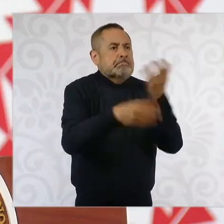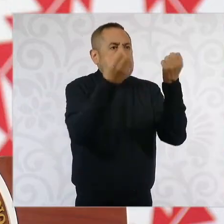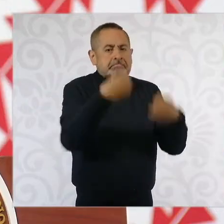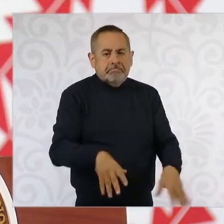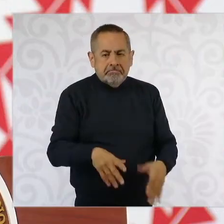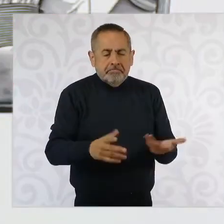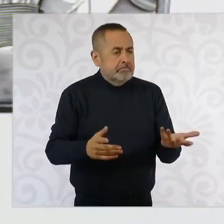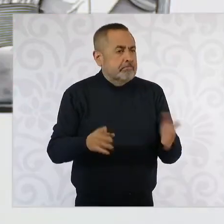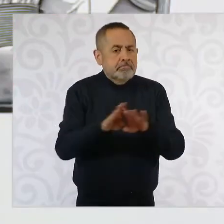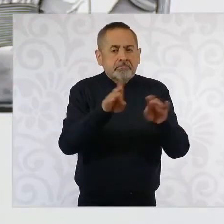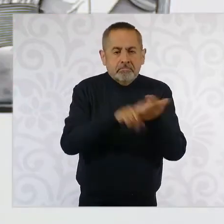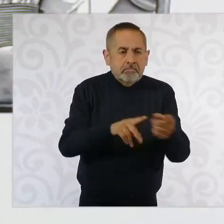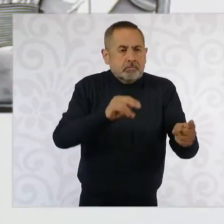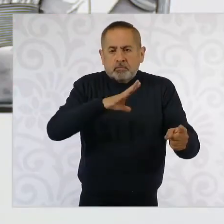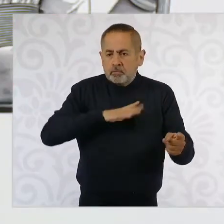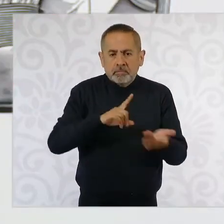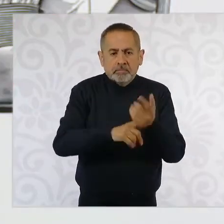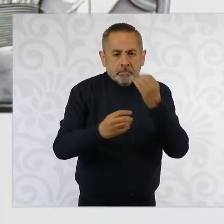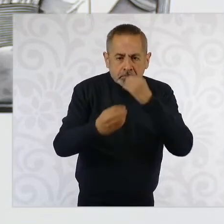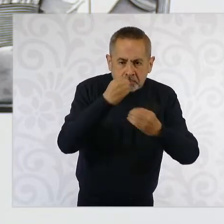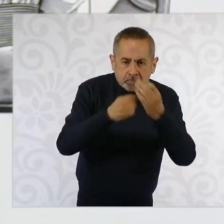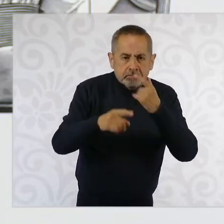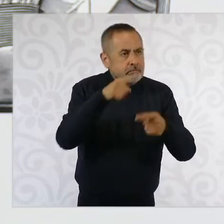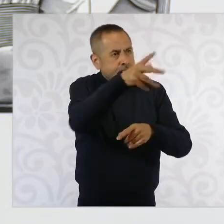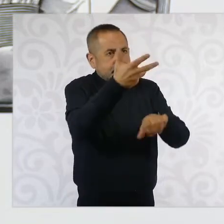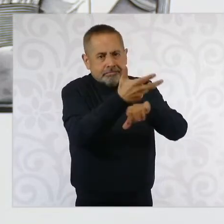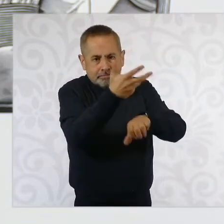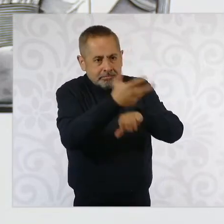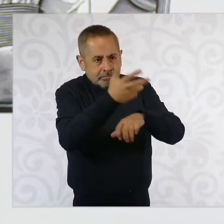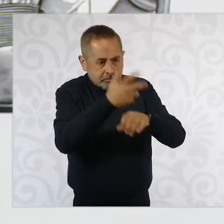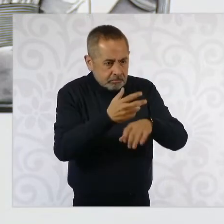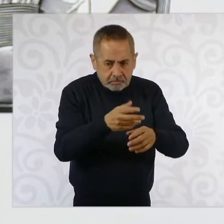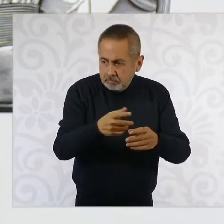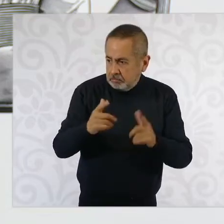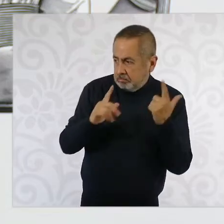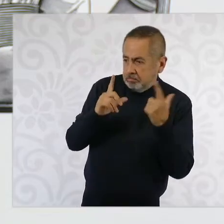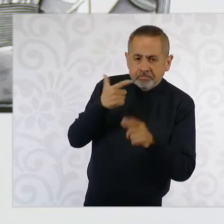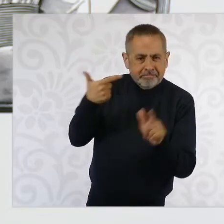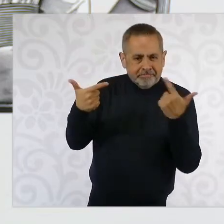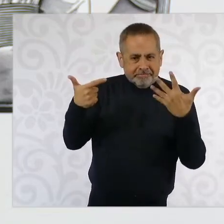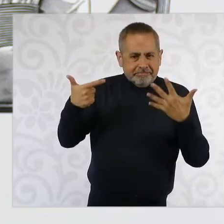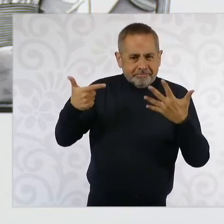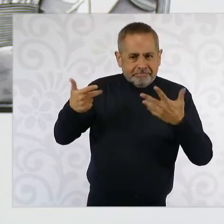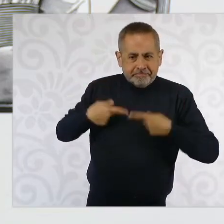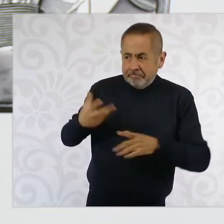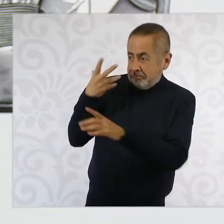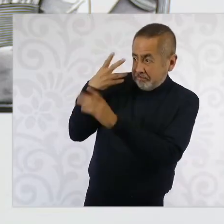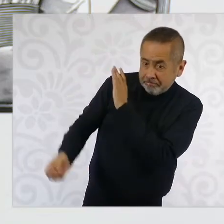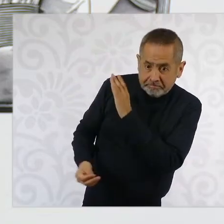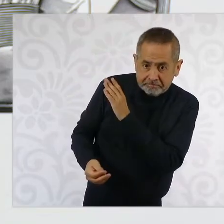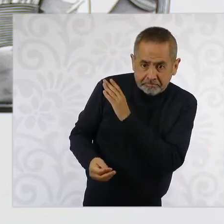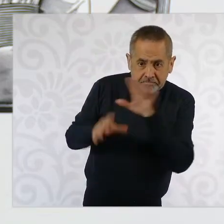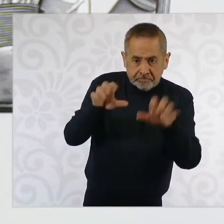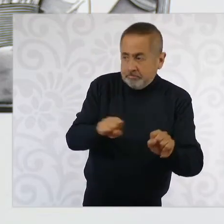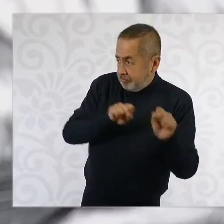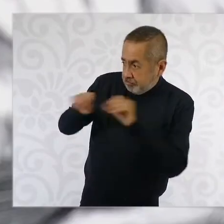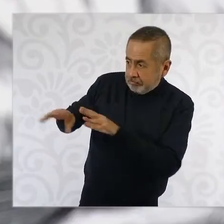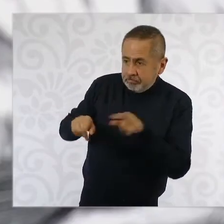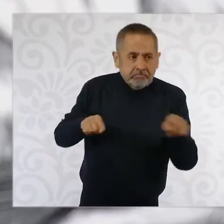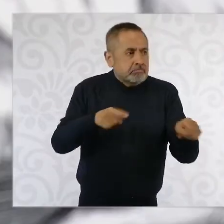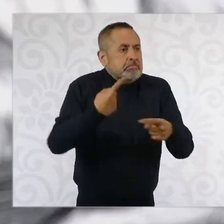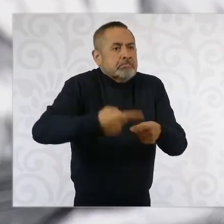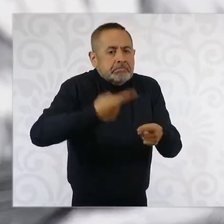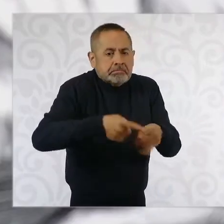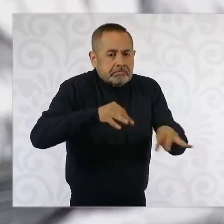que no habría comida en las mesas de las y los estadounidenses se estima por ejemplo que sin ese